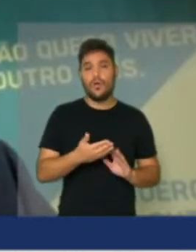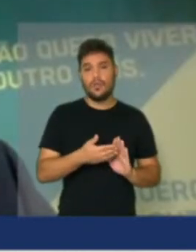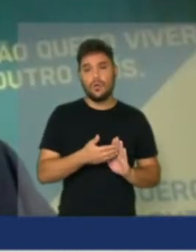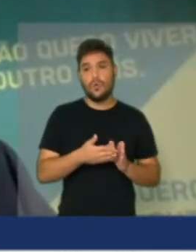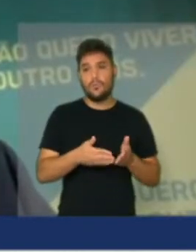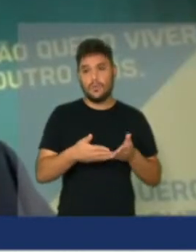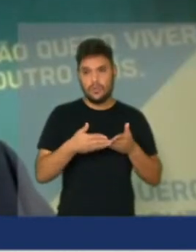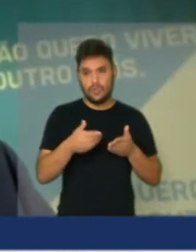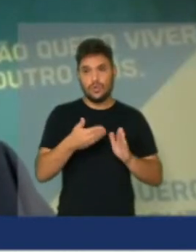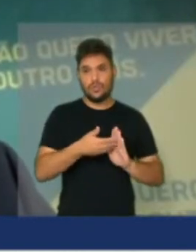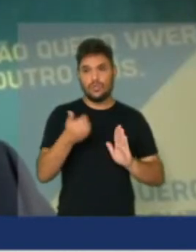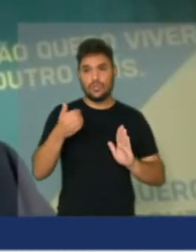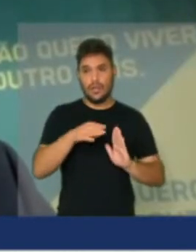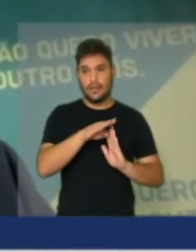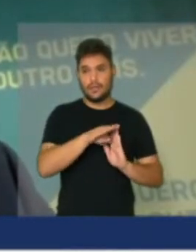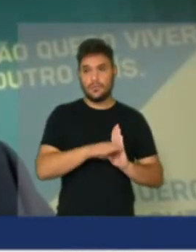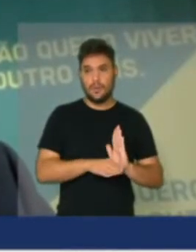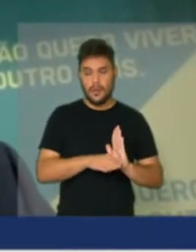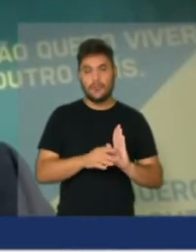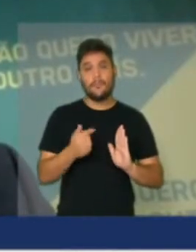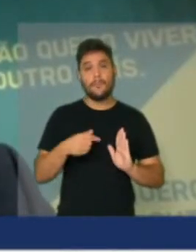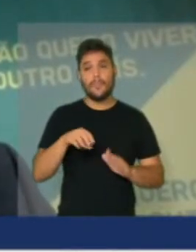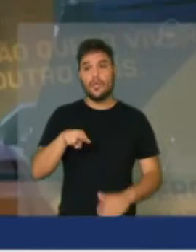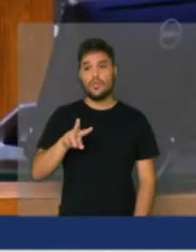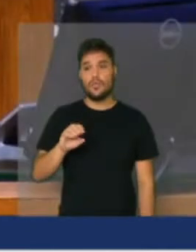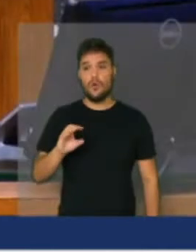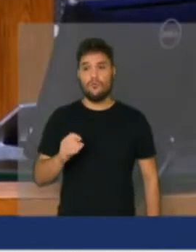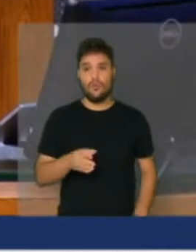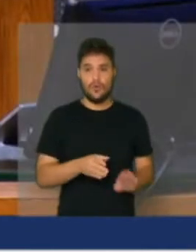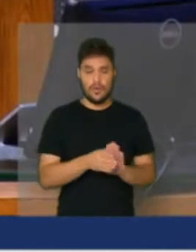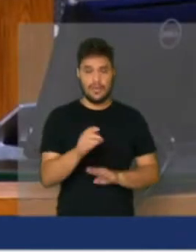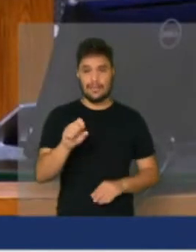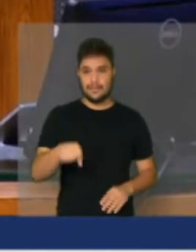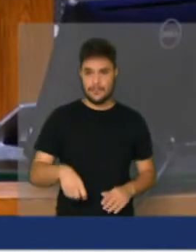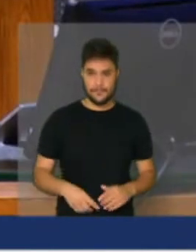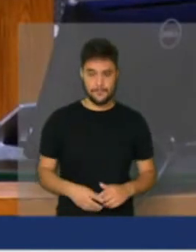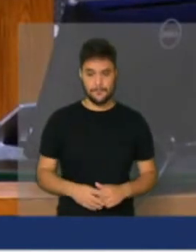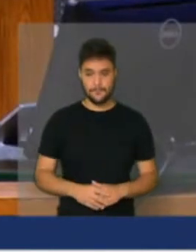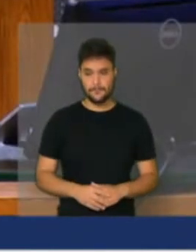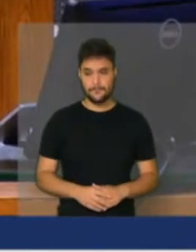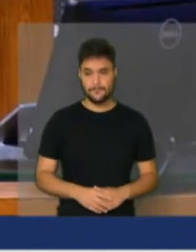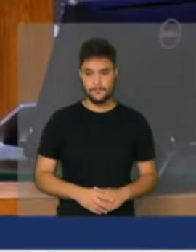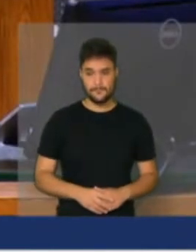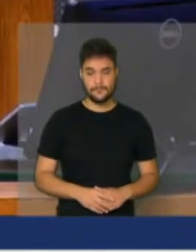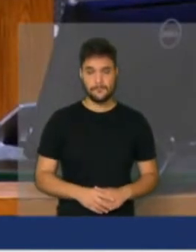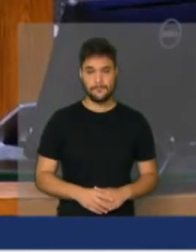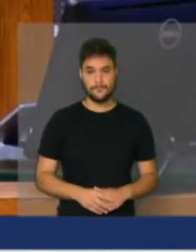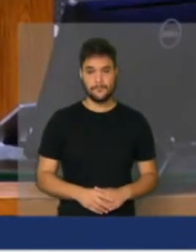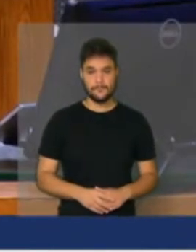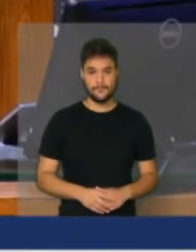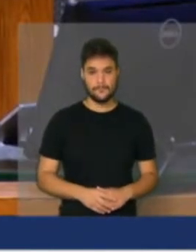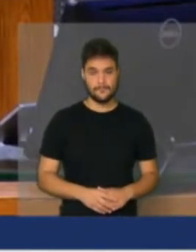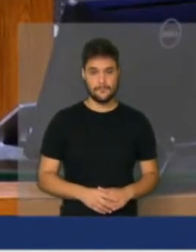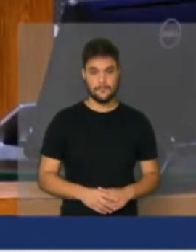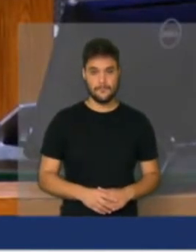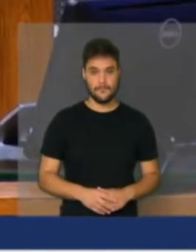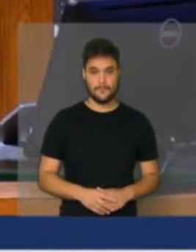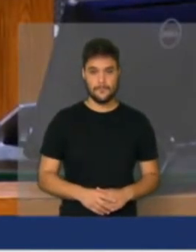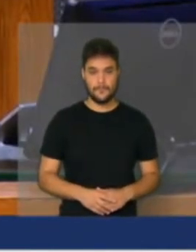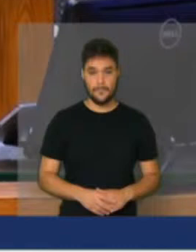ORIENTA SIM. -- [PRESIDENTE]: NOVO SIM. -- [DEPUTADO]: PRESIDENTE... -- [PRESIDENTE]: DEPUTADO CACÁLEÃO PELO PP. -- [DEPUTADO]: PRESIDENTE, NÓS... NÓS